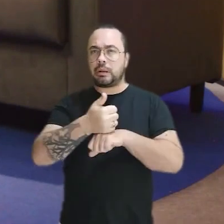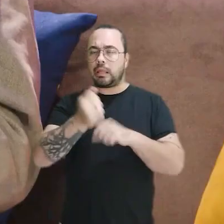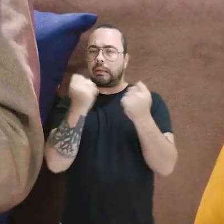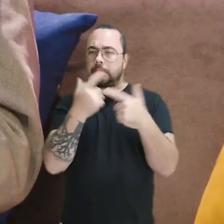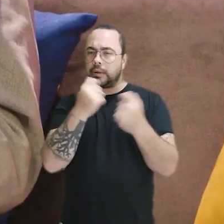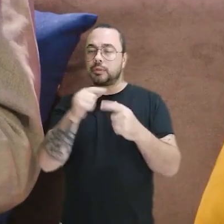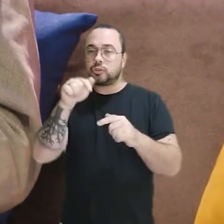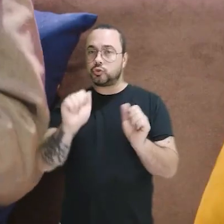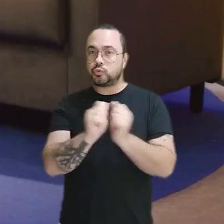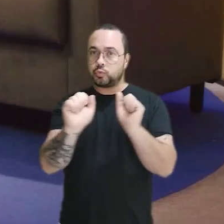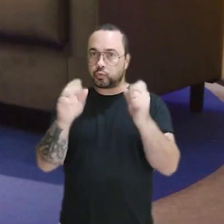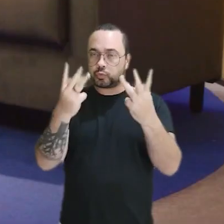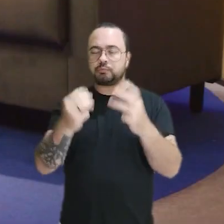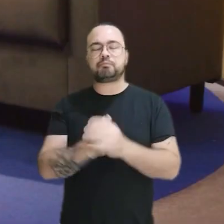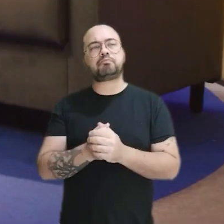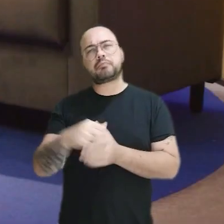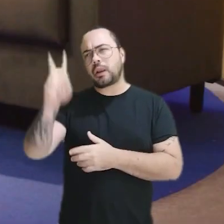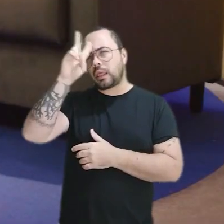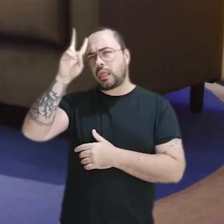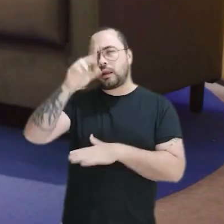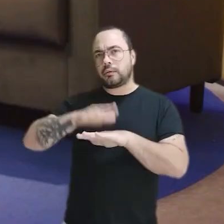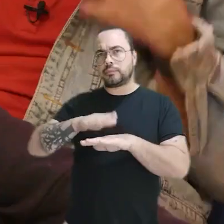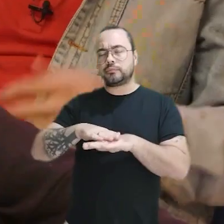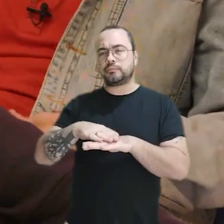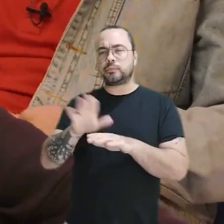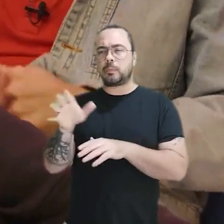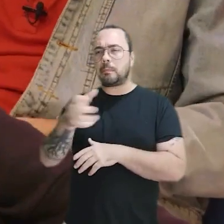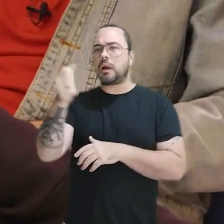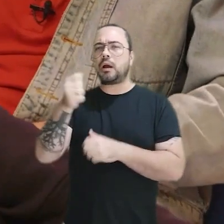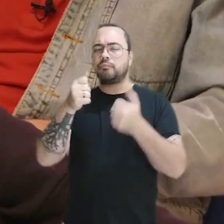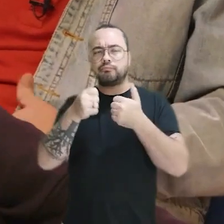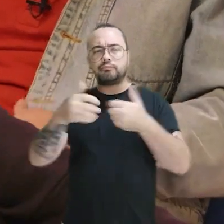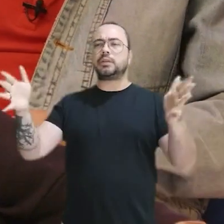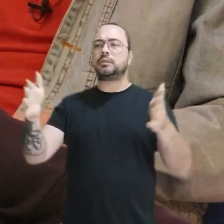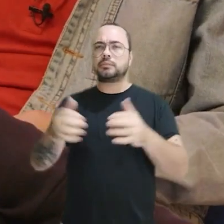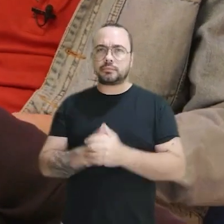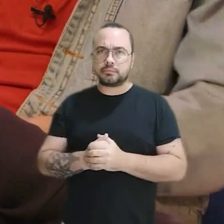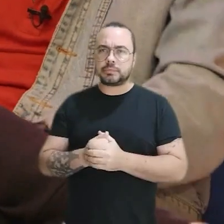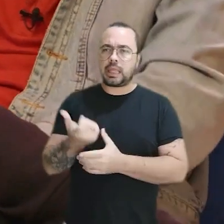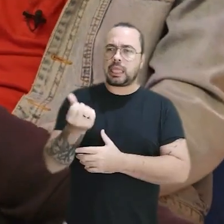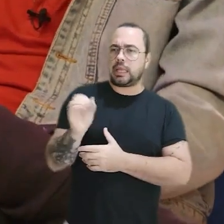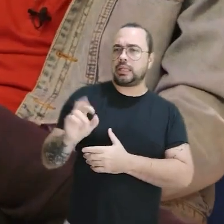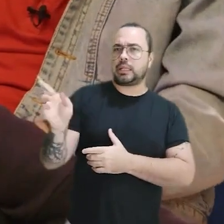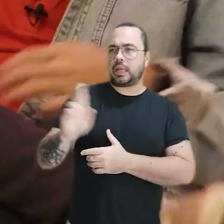e que não deu certo. Eu lembro que, uma vez, a gente inventou de fazer open bar. A gente falou: "Esse dia vai ser open bar. Paga lá 60 reais e toma quantas